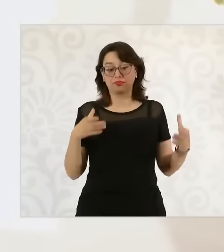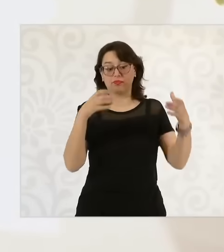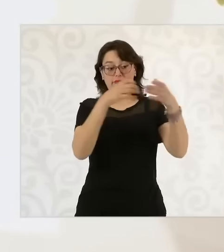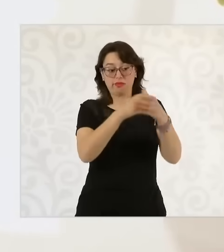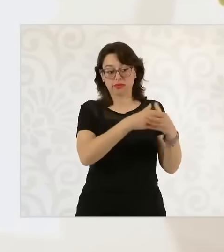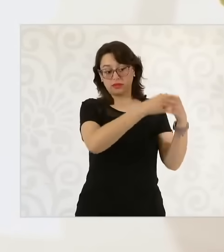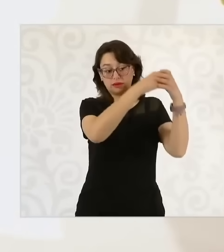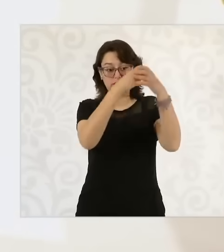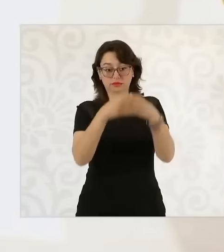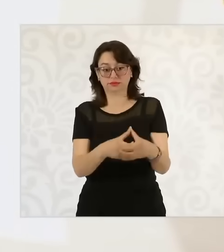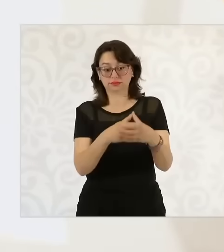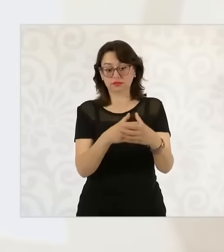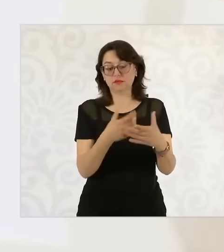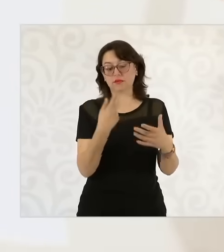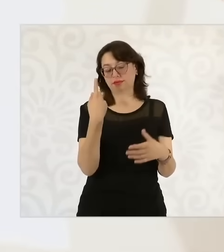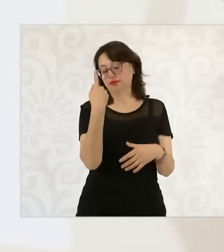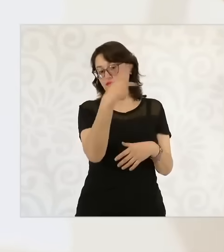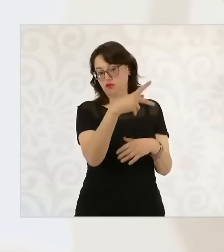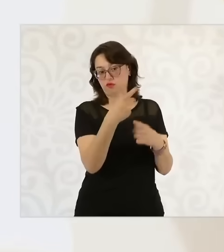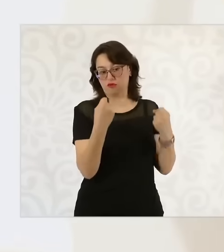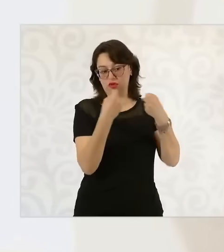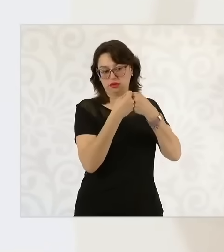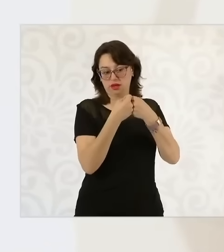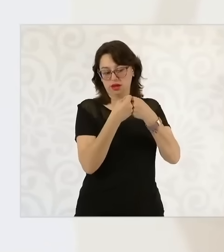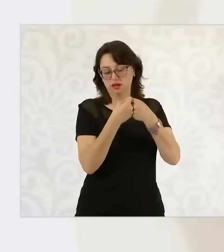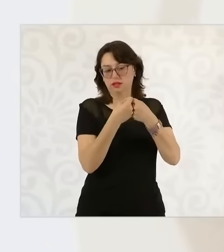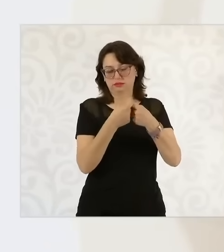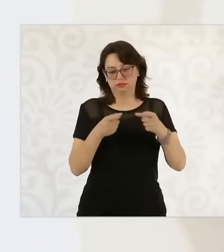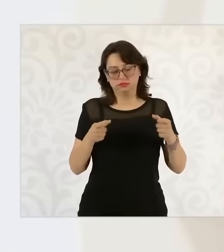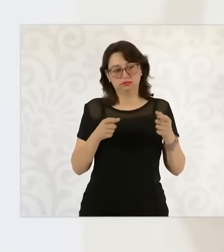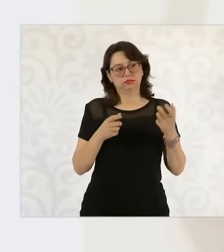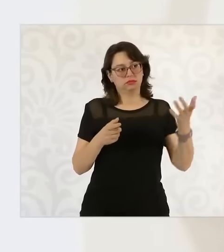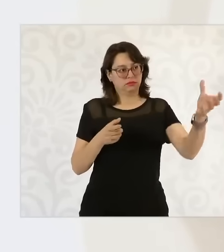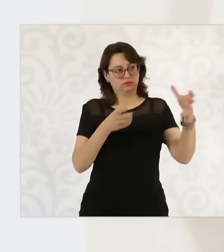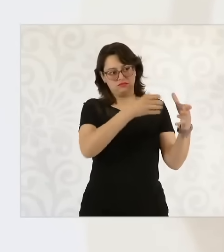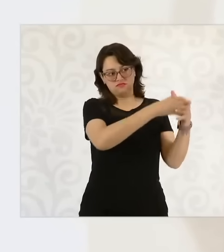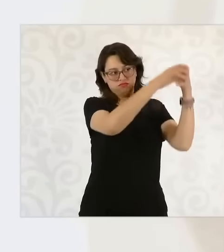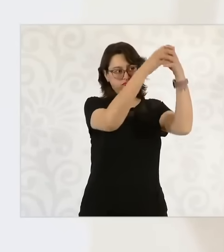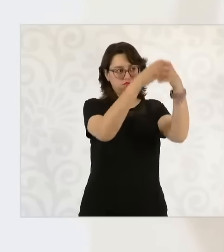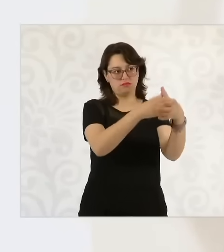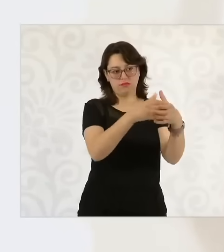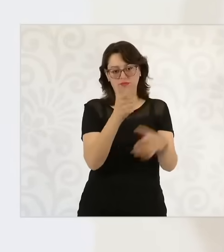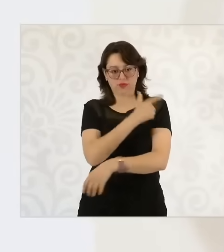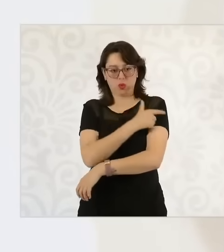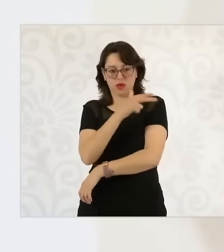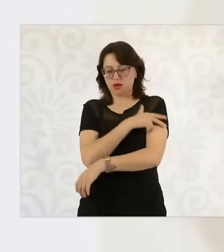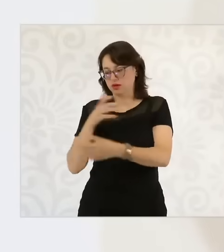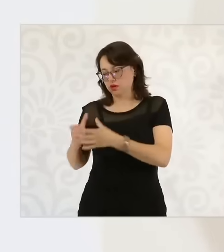incorporó a la frontera su frontera sur y los miembros de la Guardia Nacional que son parte